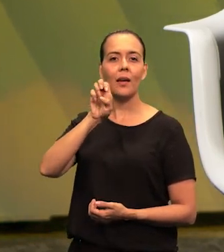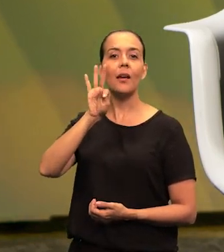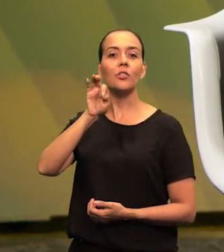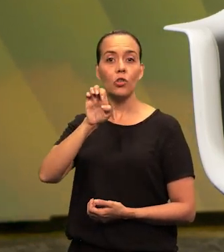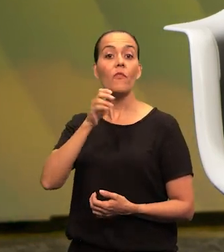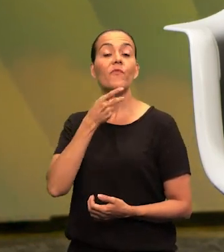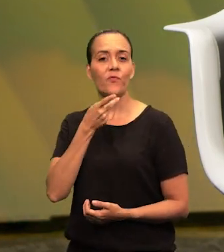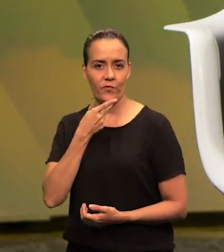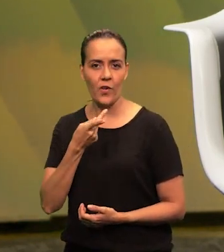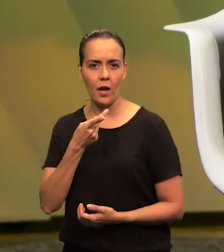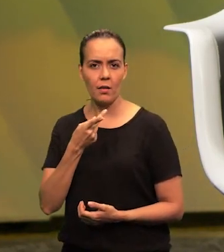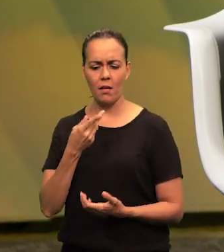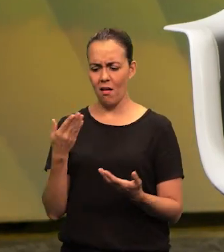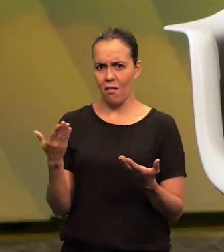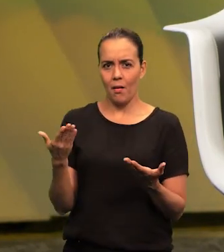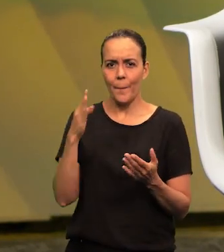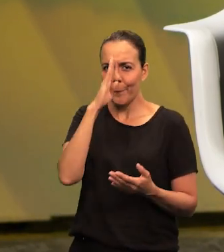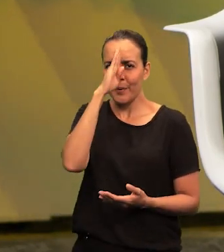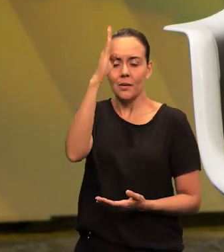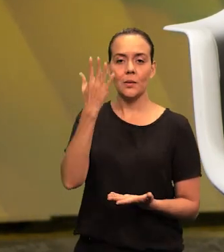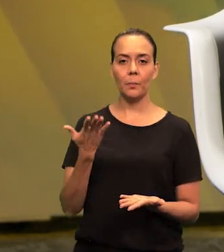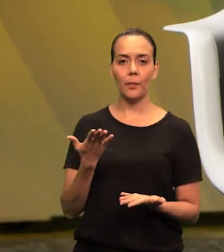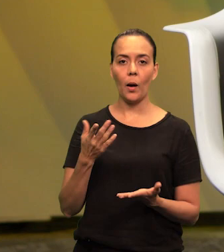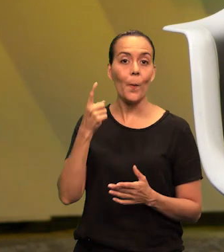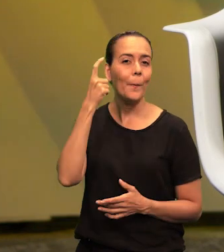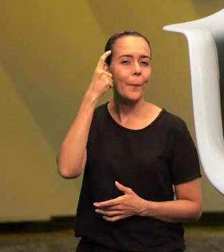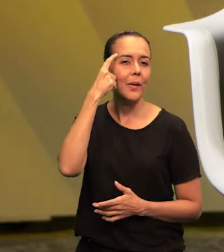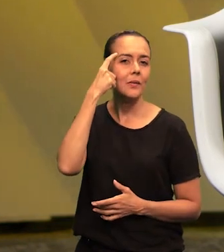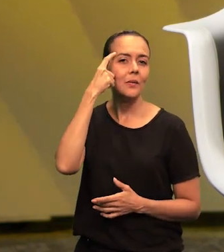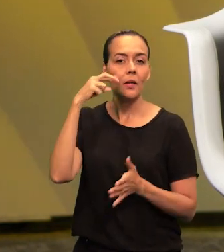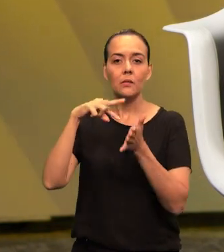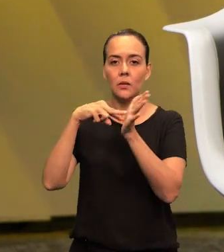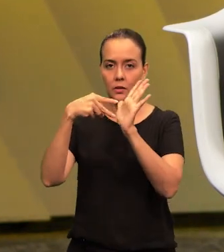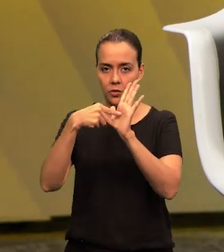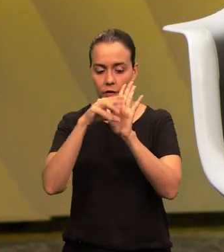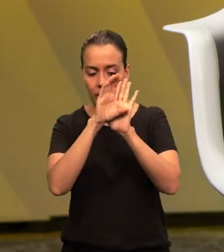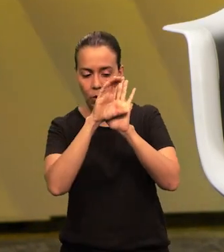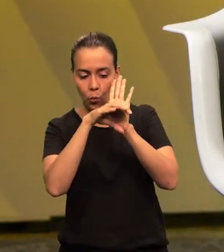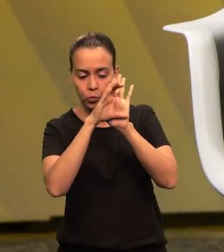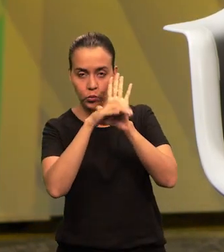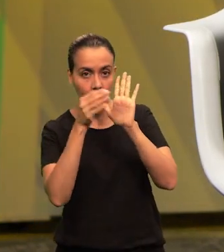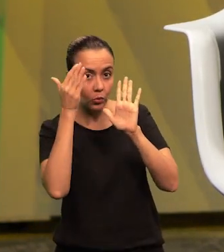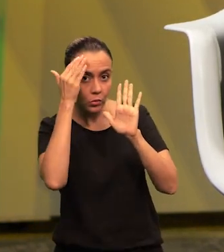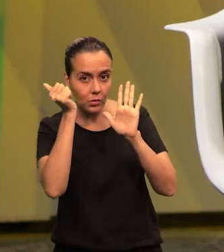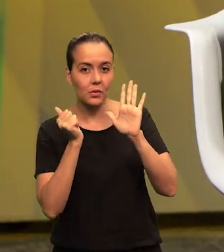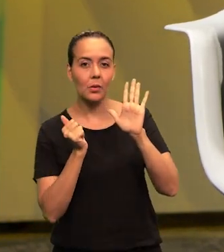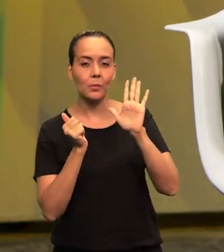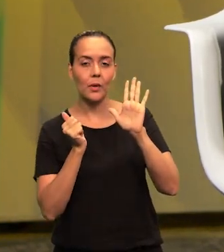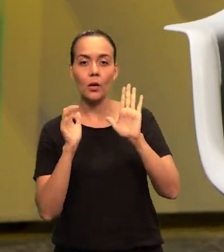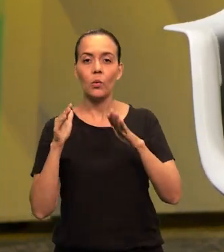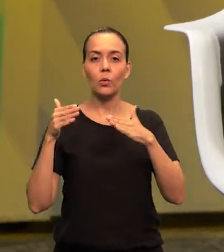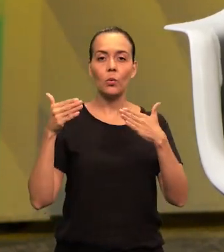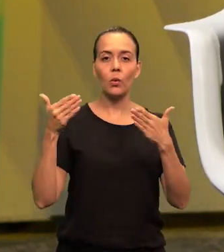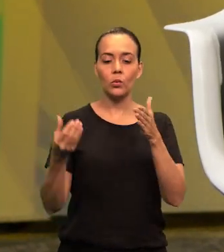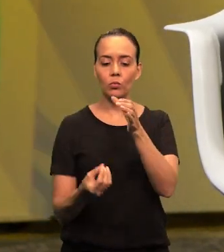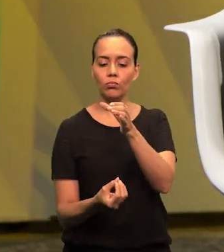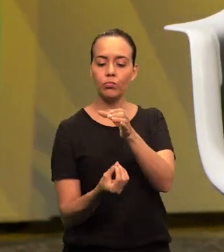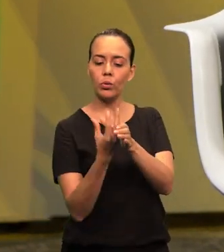é fundamental. Pensar é conceituar, inevitavelmente. Então, quando você cria conceitos,